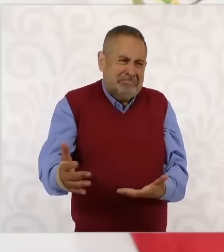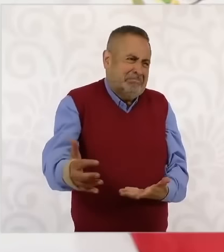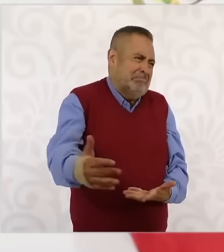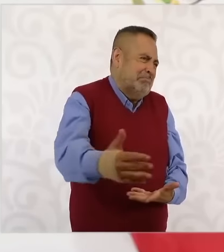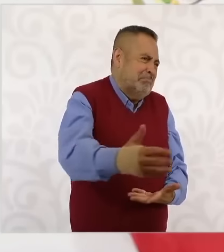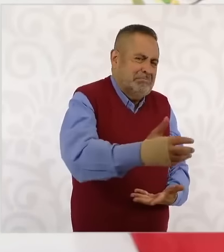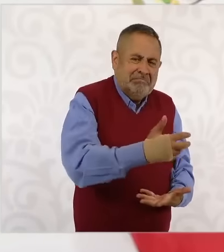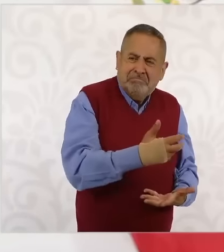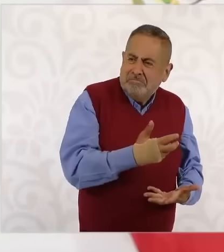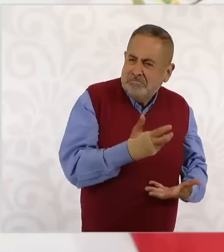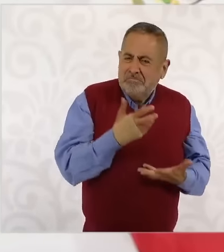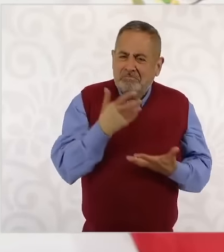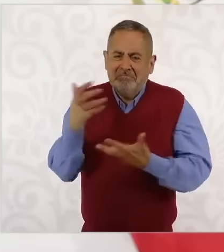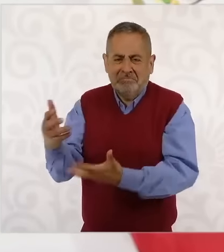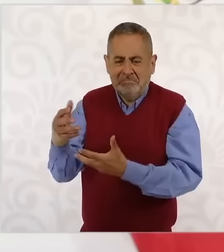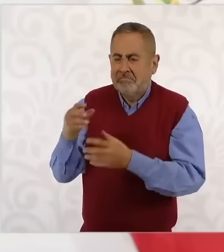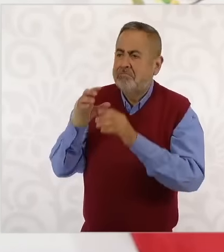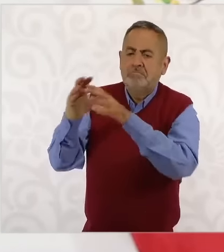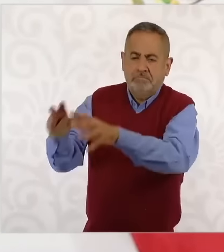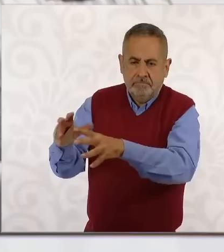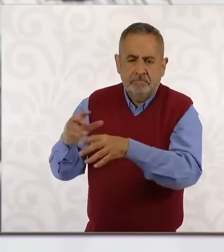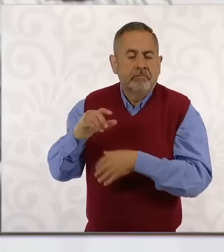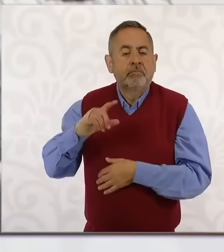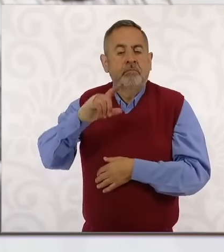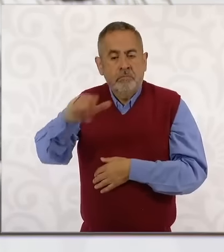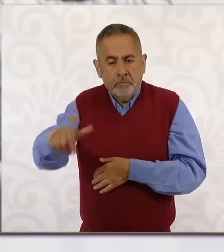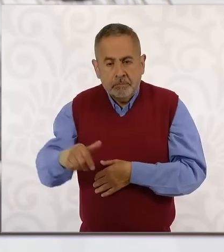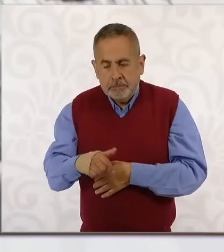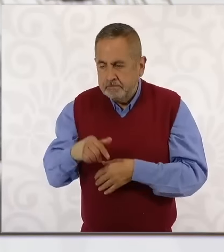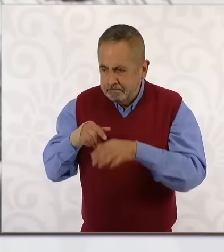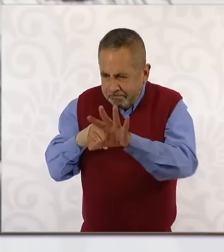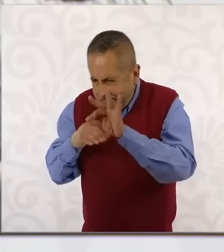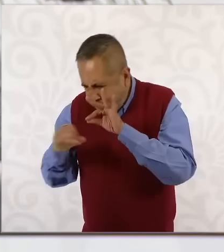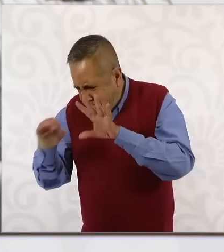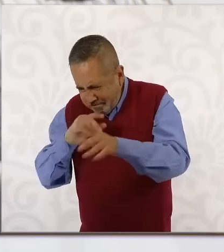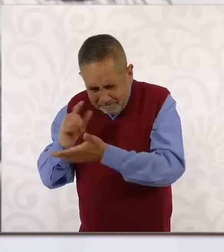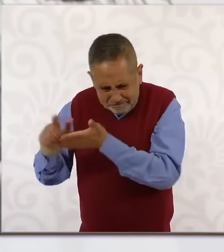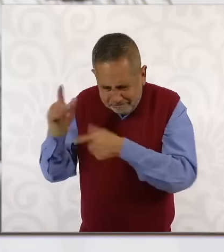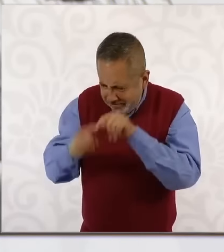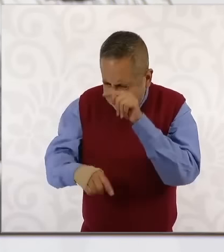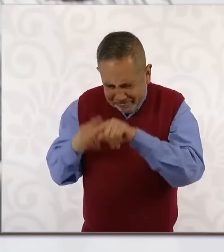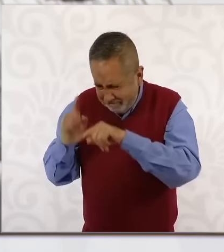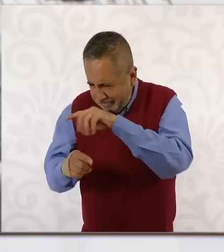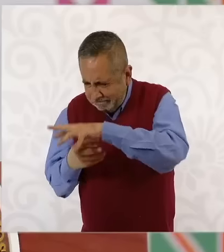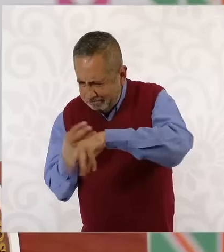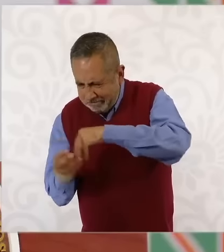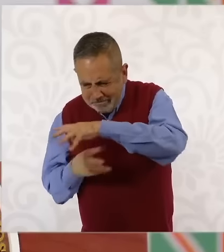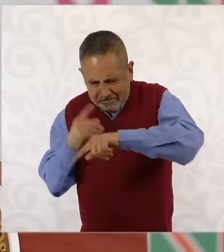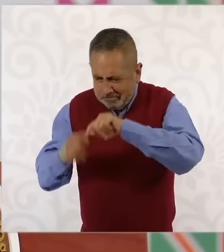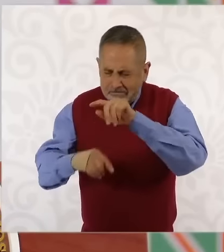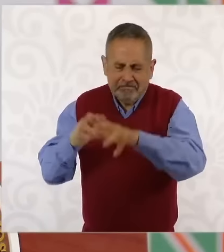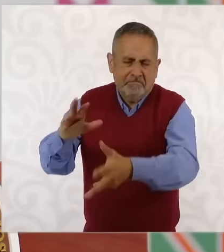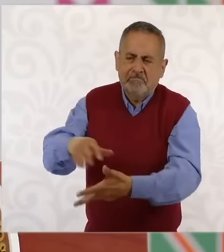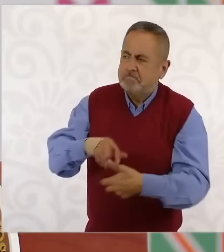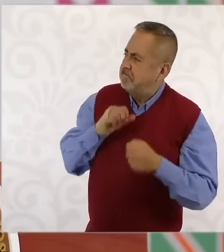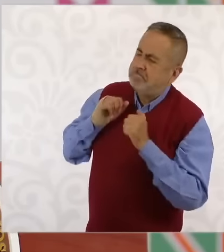en un lugar en lo que después pues se puede hacer el reciclaje de todos estos eh pues eh residuos